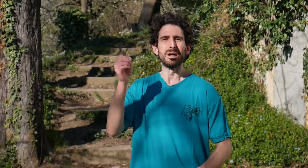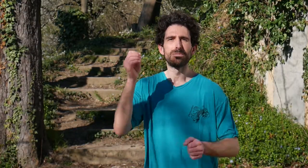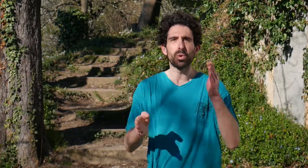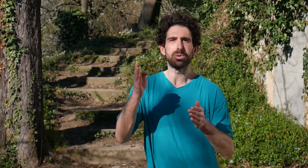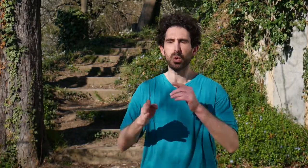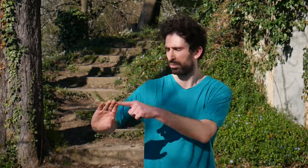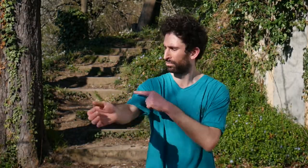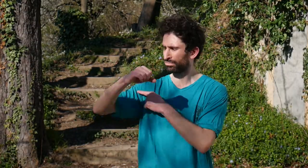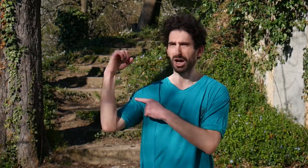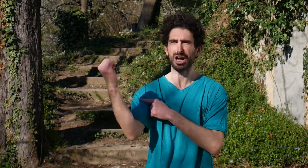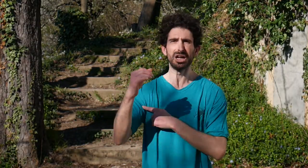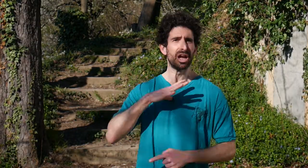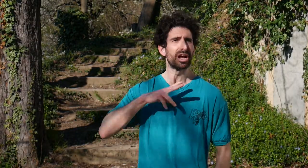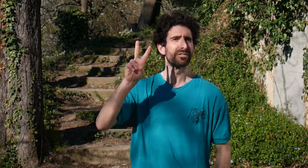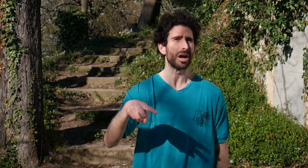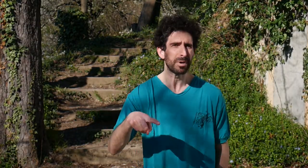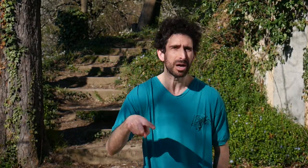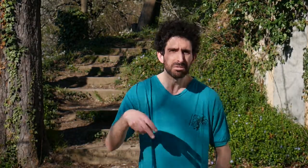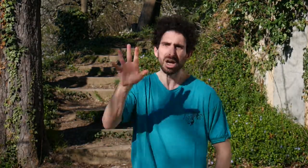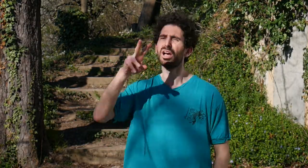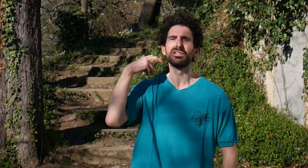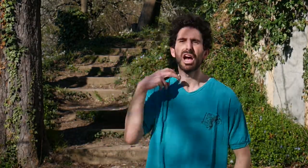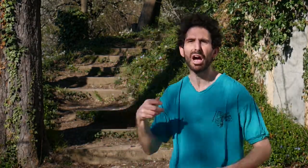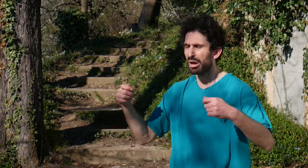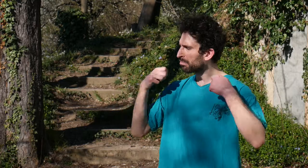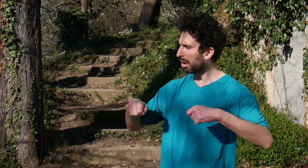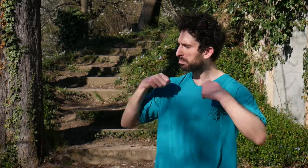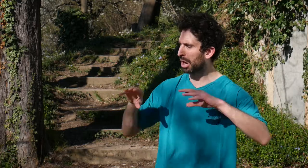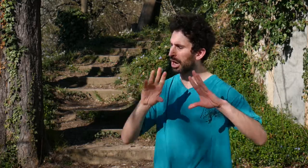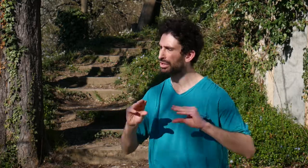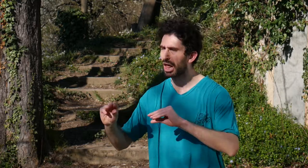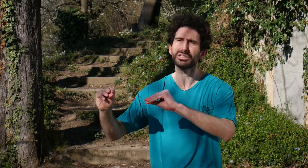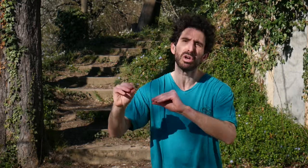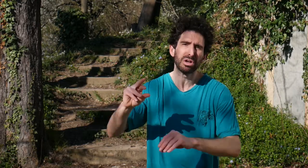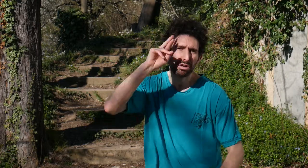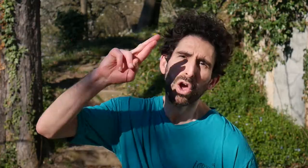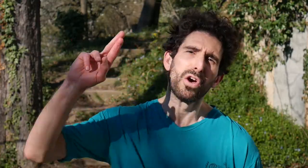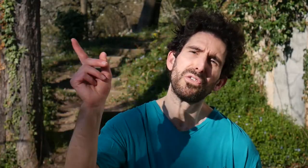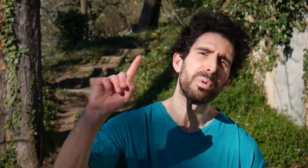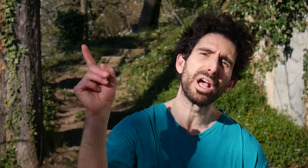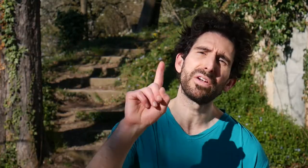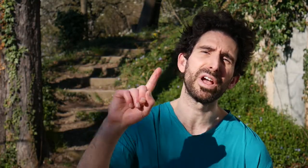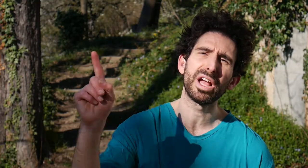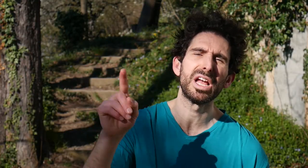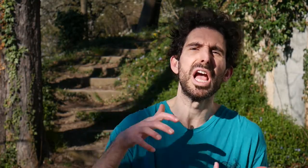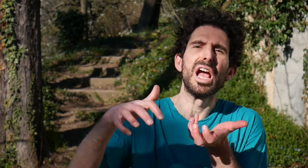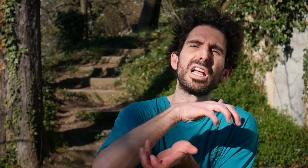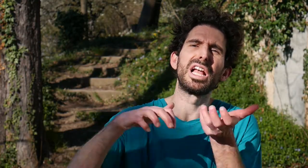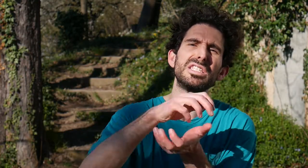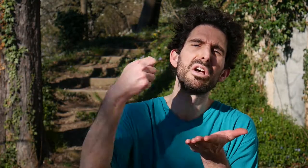Le bras robotique articulé existe vraiment. Mais que les trains dépensent pour son installation, faut pas rêver. En cas de crise,